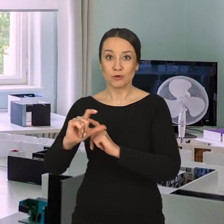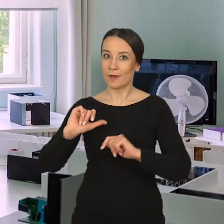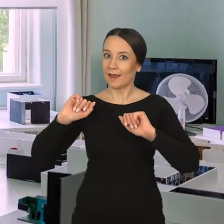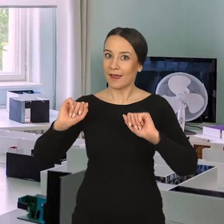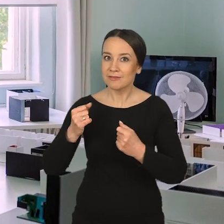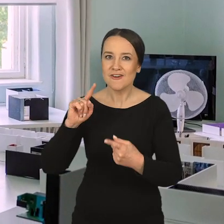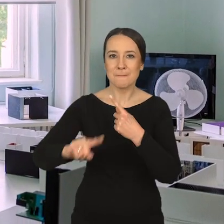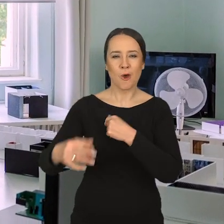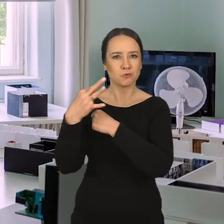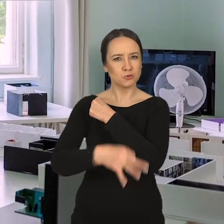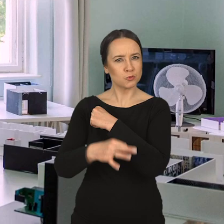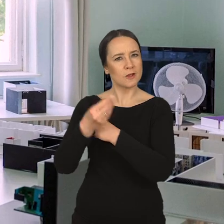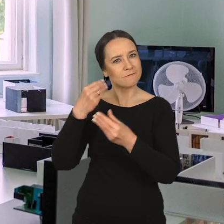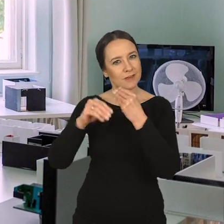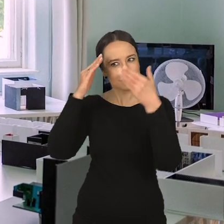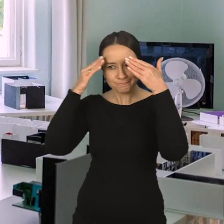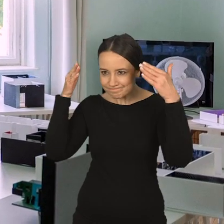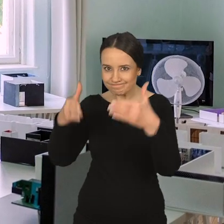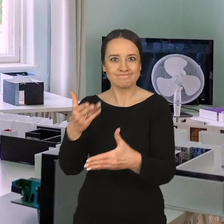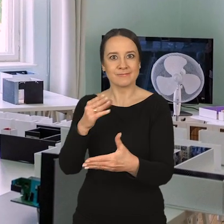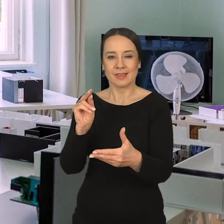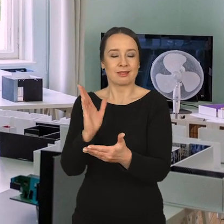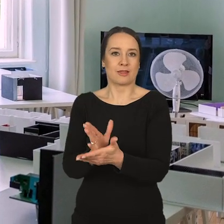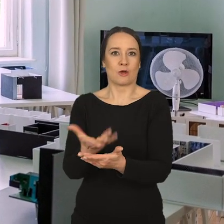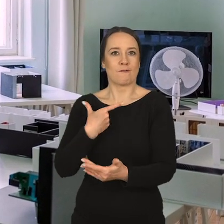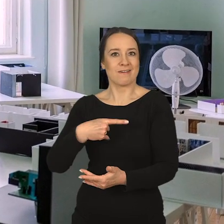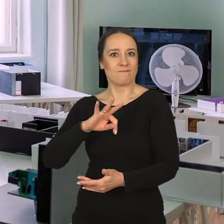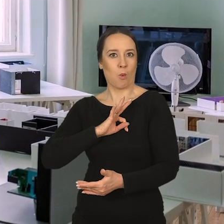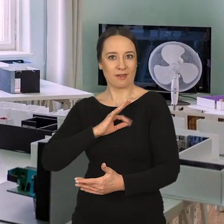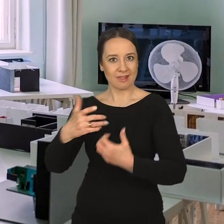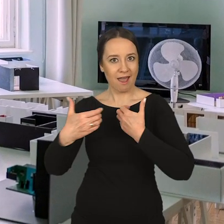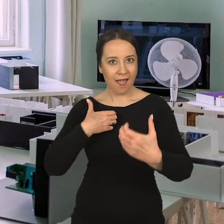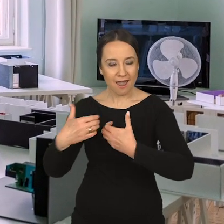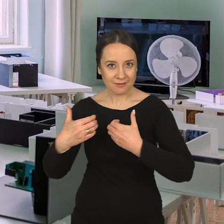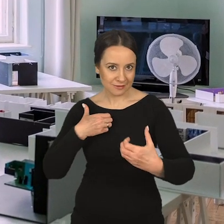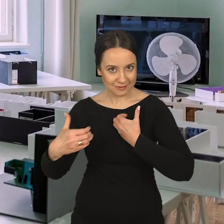których aktywność po studiach będzie bardziej skoncentrowana nie tyle na własnej aktywności artystycznej,